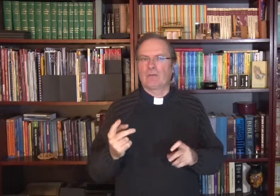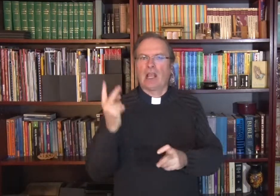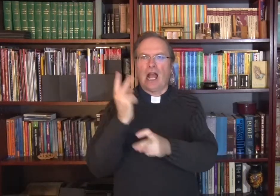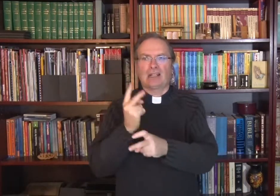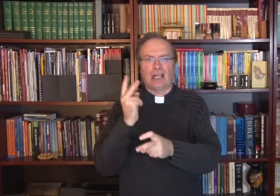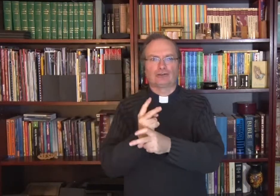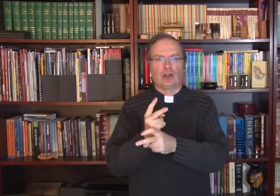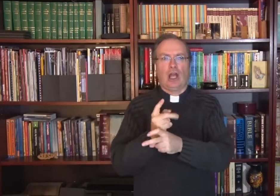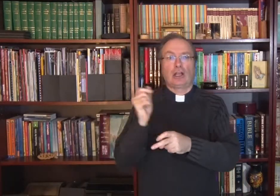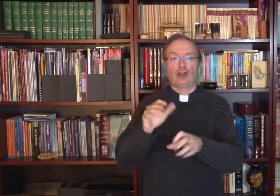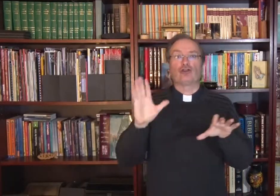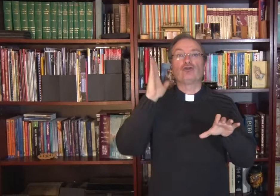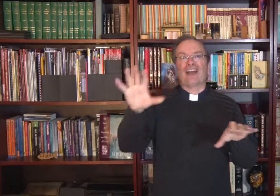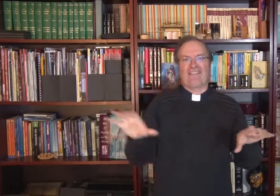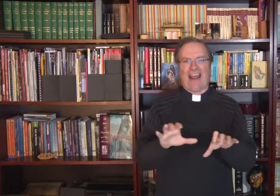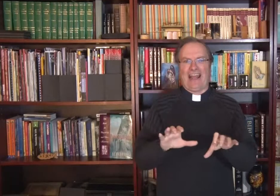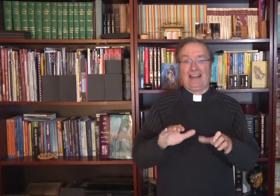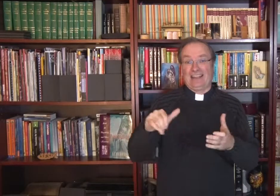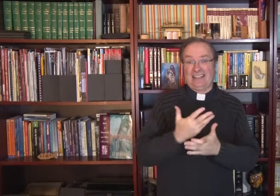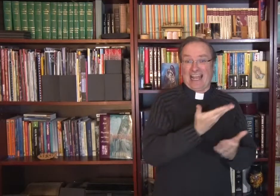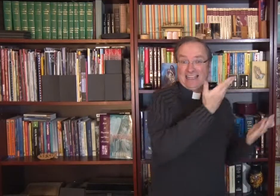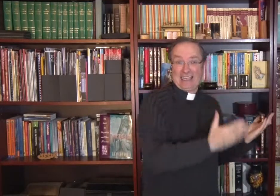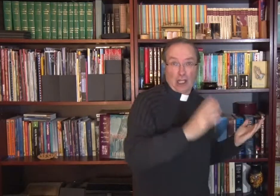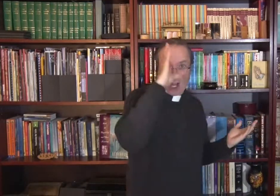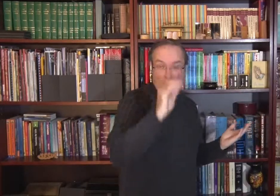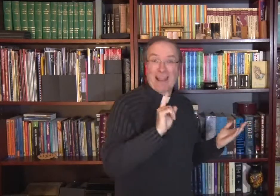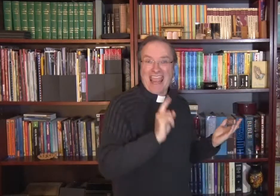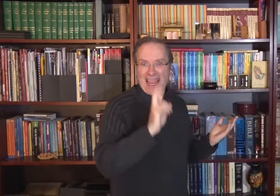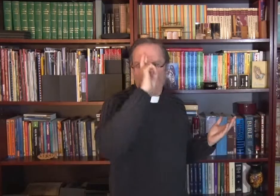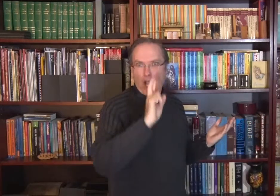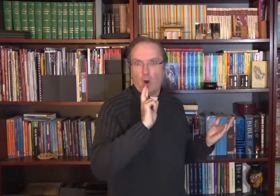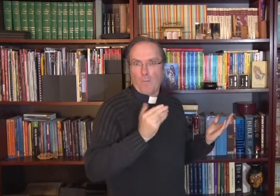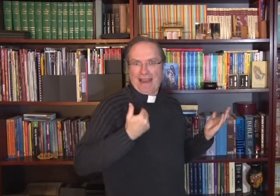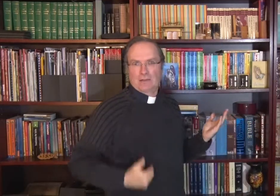«Attention à ce que tu vas faire, car cet homme est romain.»